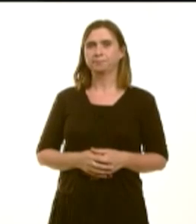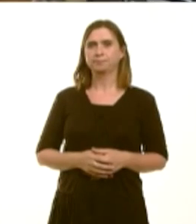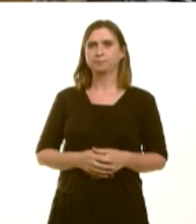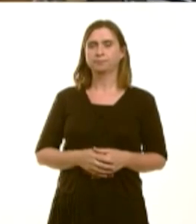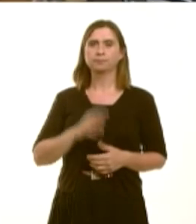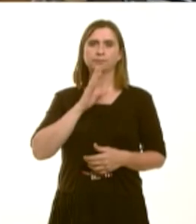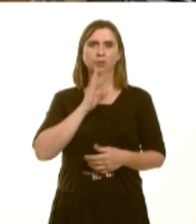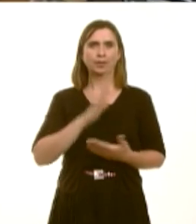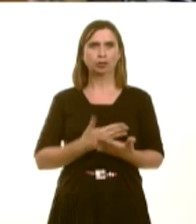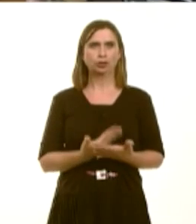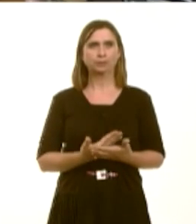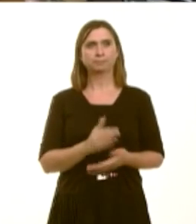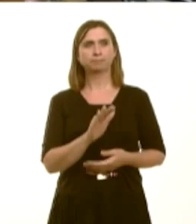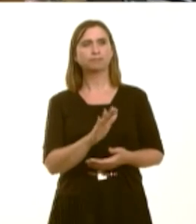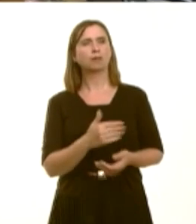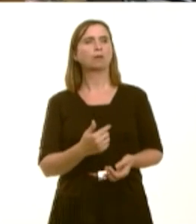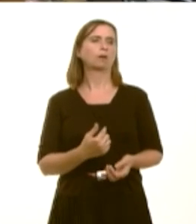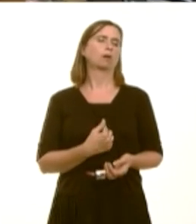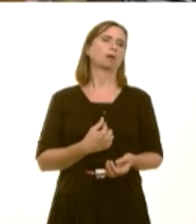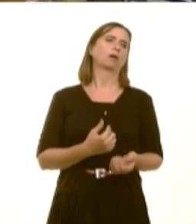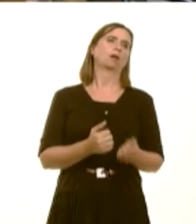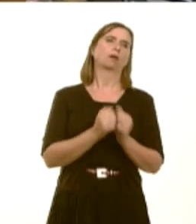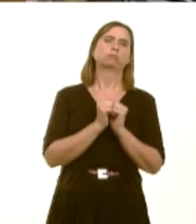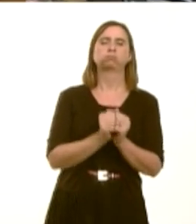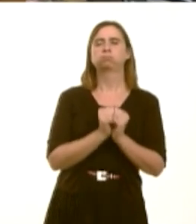groesawuín fawr iawn yr hyn rych chiín ei ddweud ynglyn ‚ sicrhau bod yna dai o ansawdd